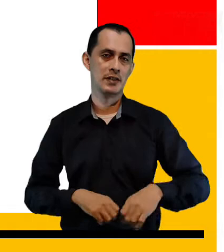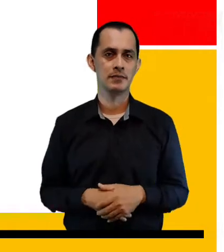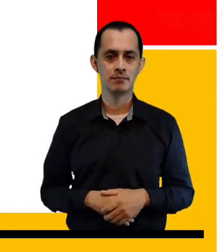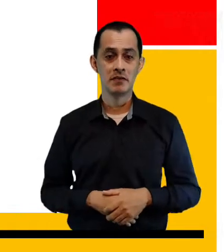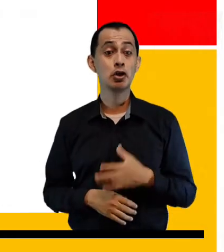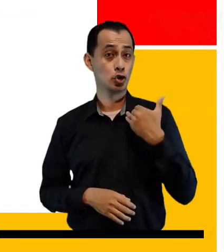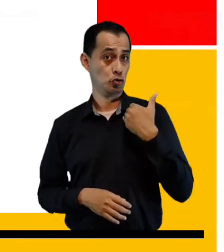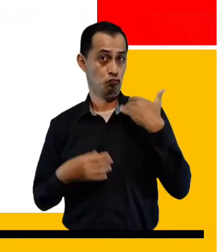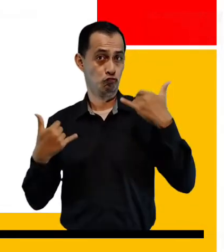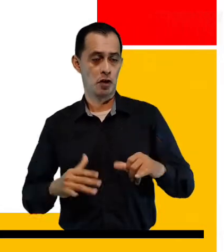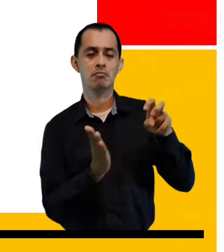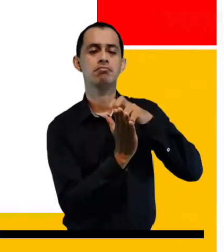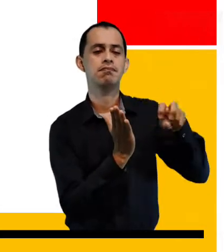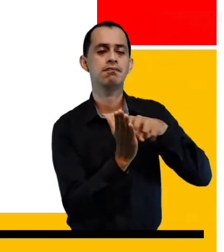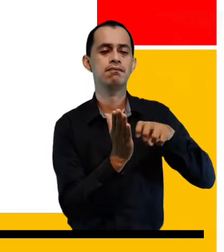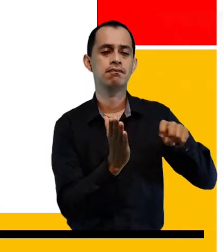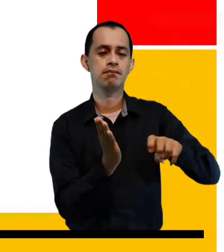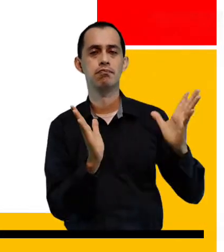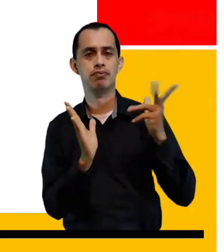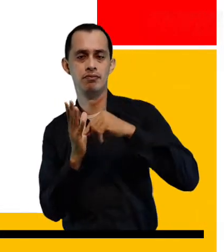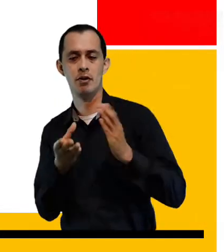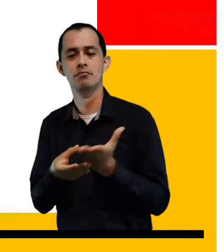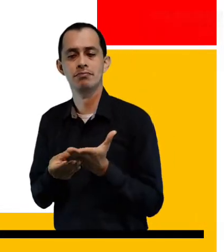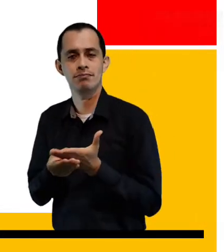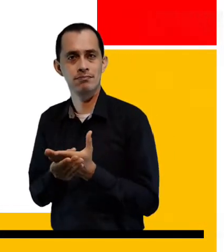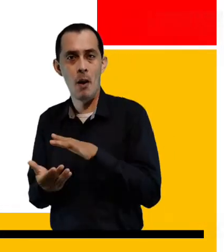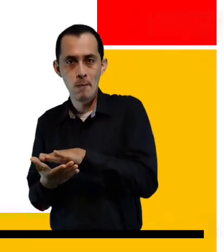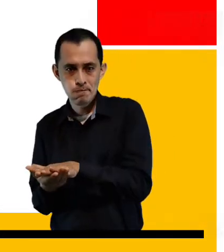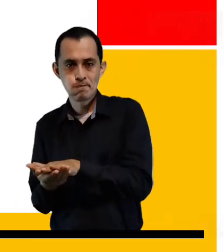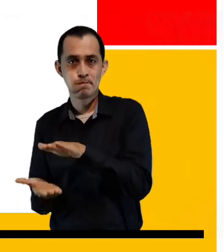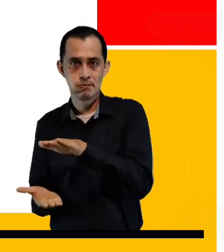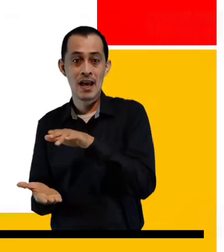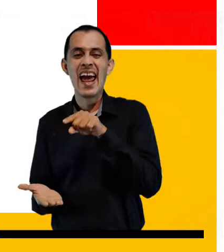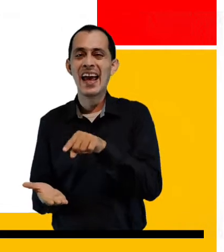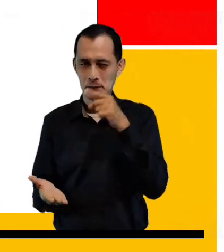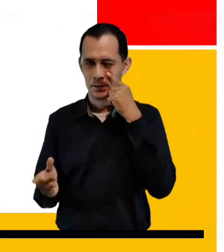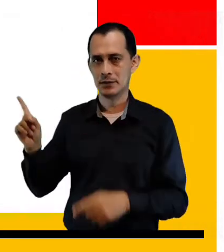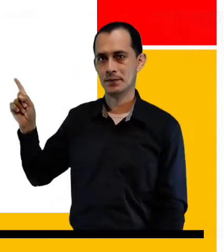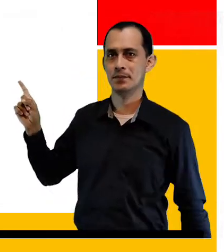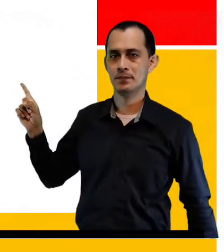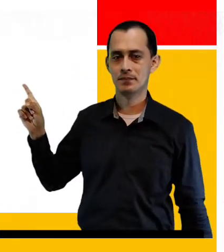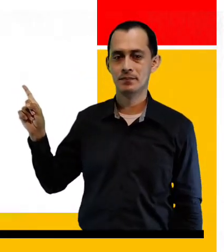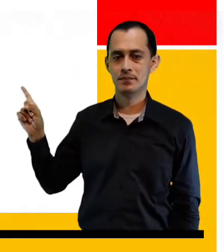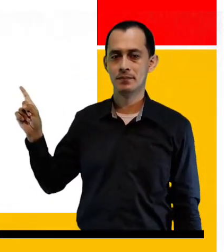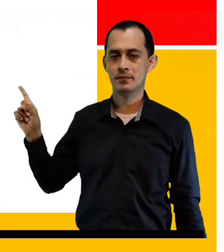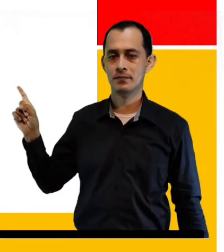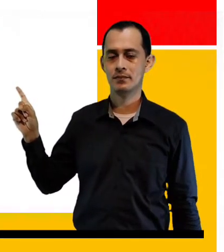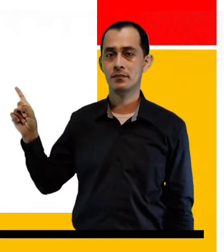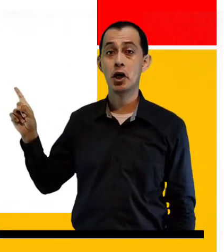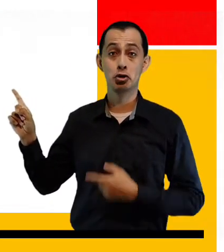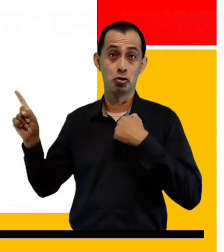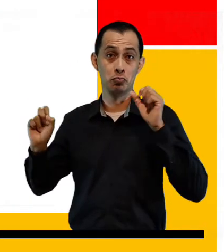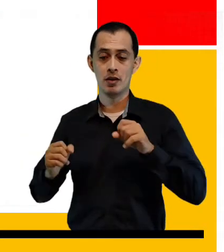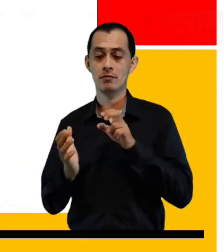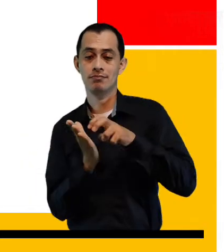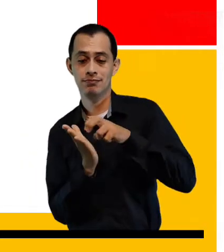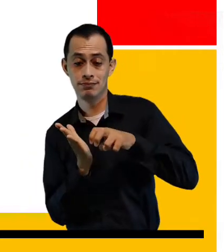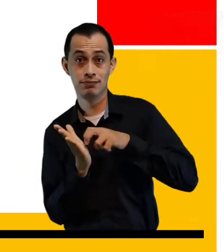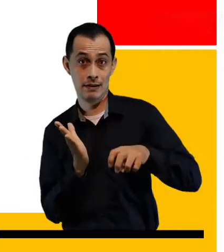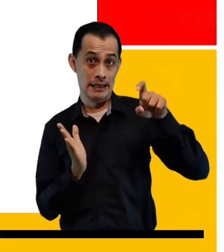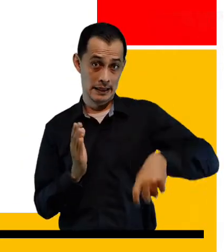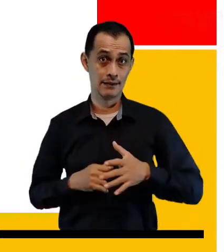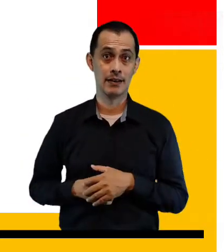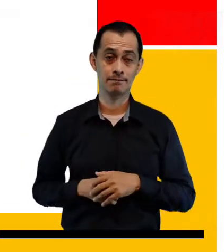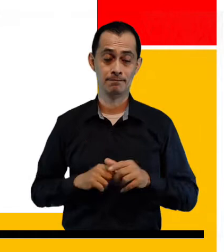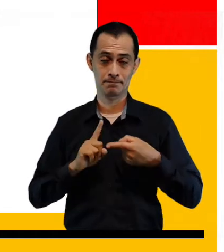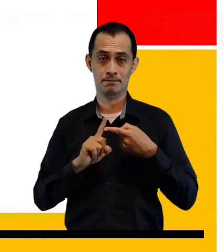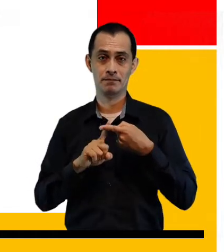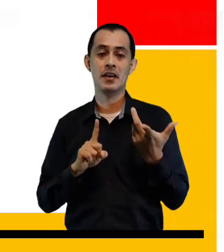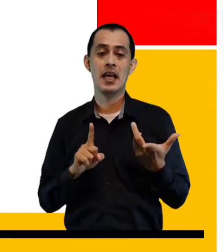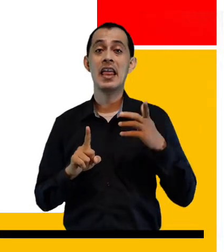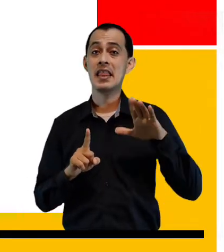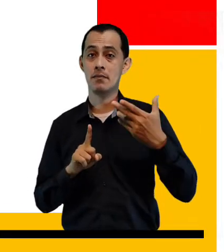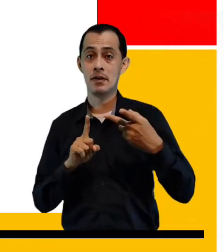imprime la hoja de vida, se va a generar este archivo el cual se debe imprimir y firmar para